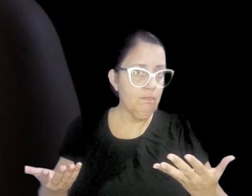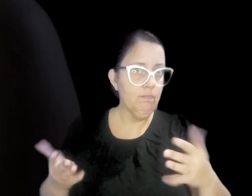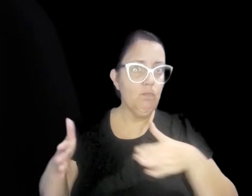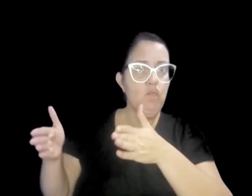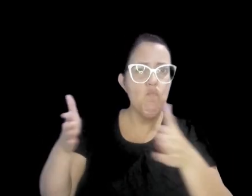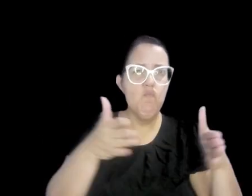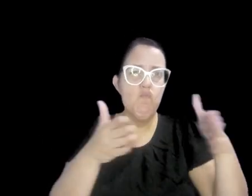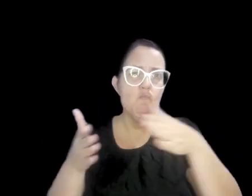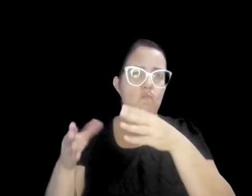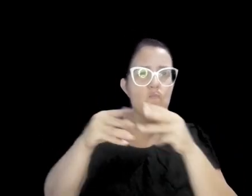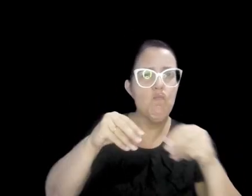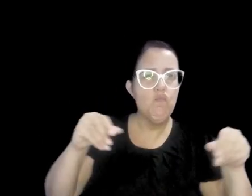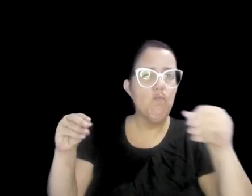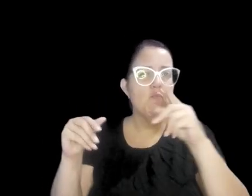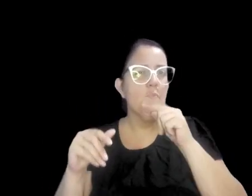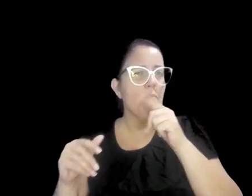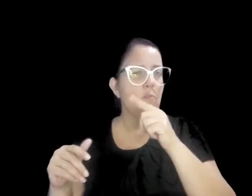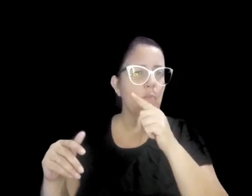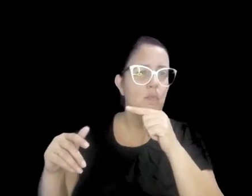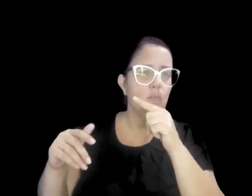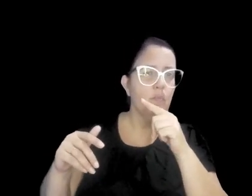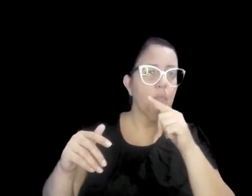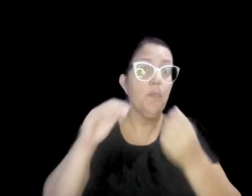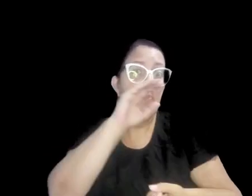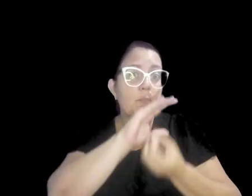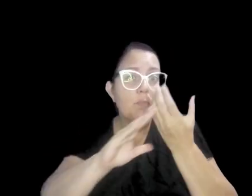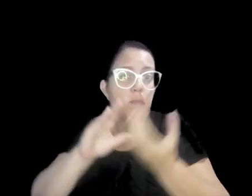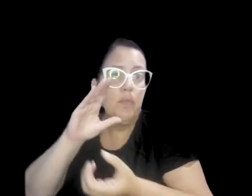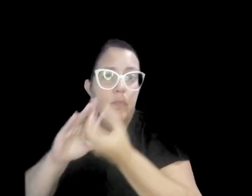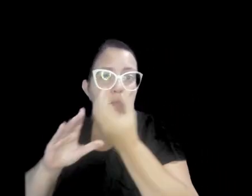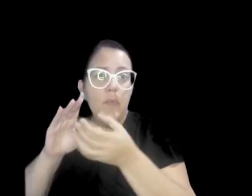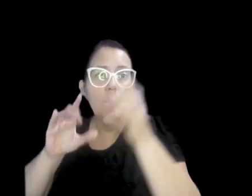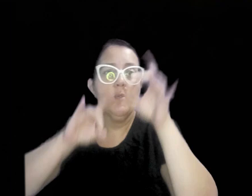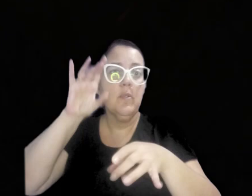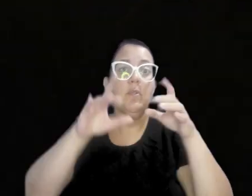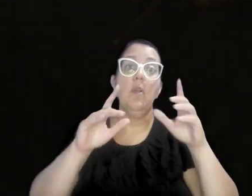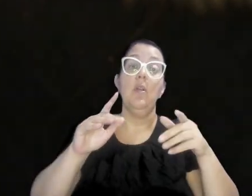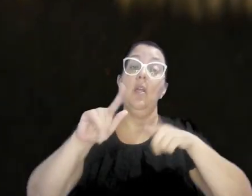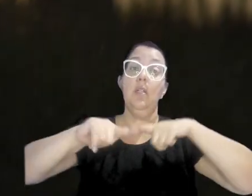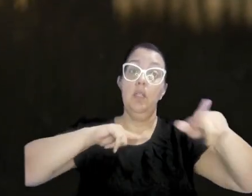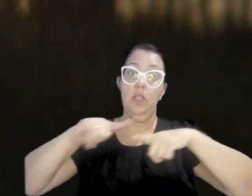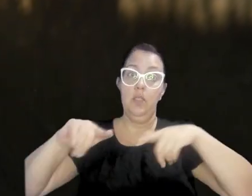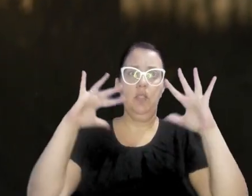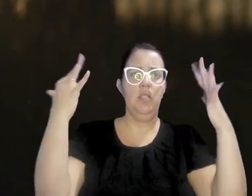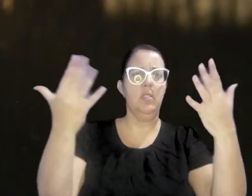Rio de lama, Doce, agora amargo Vem de Mariana... [Tatiana Walter - Professora (FURG)] A gestão ambiental, especificamente,